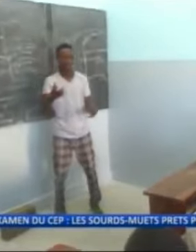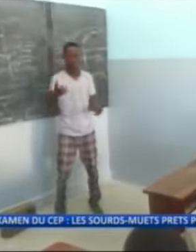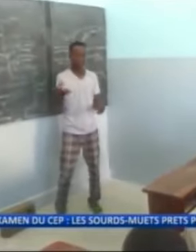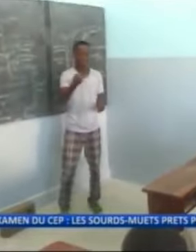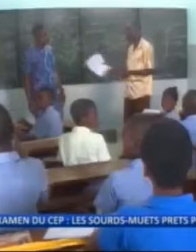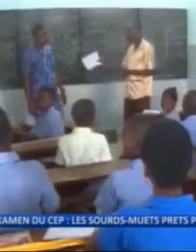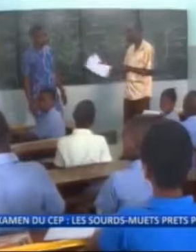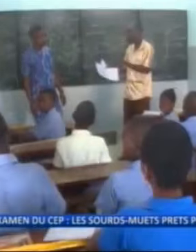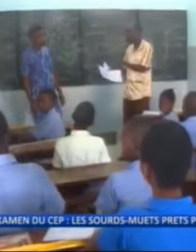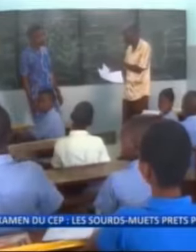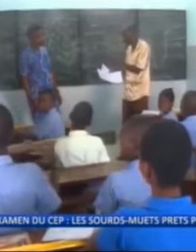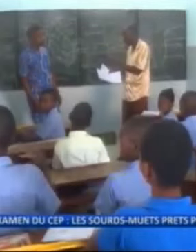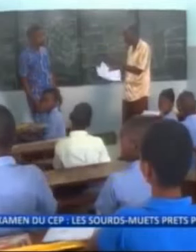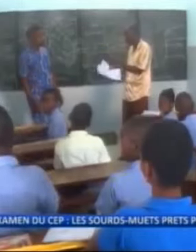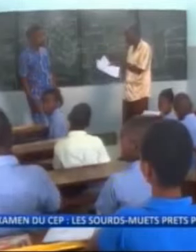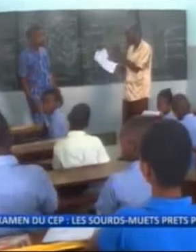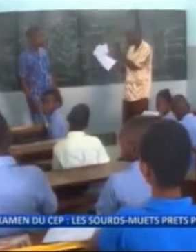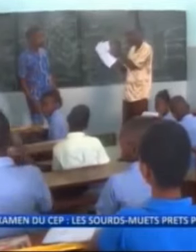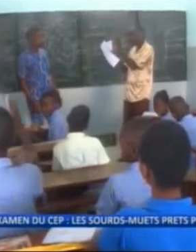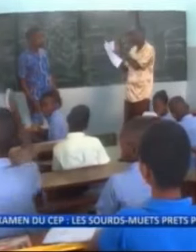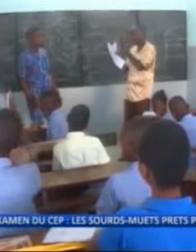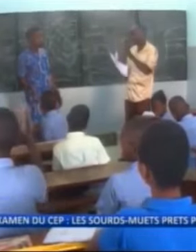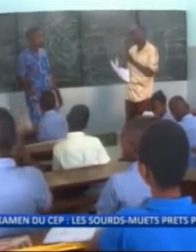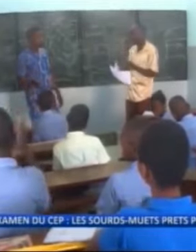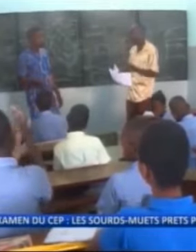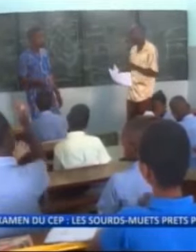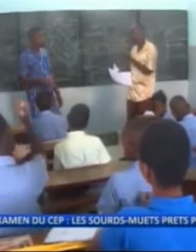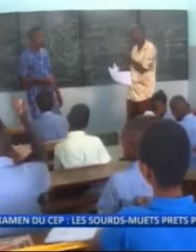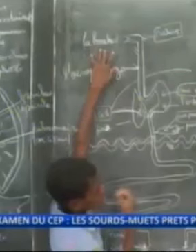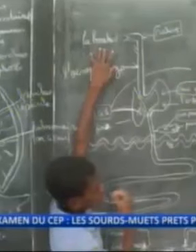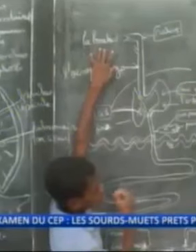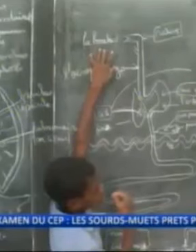traduction assurée par un des enseignants en langue des signes.